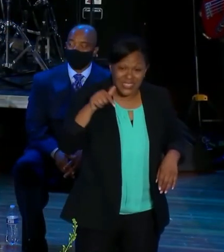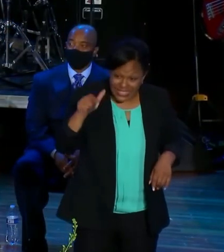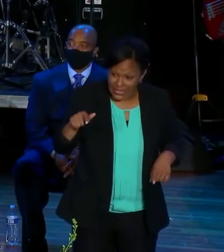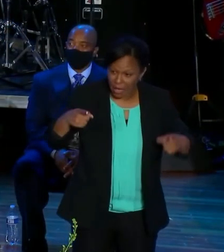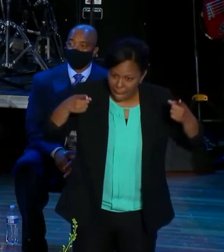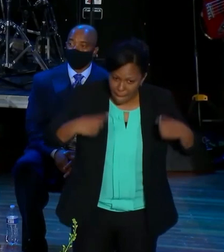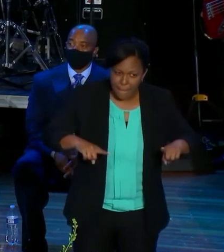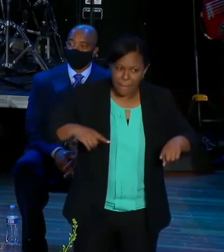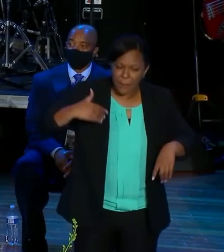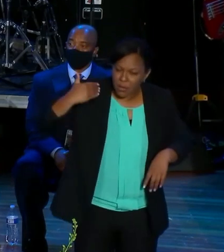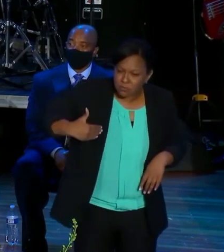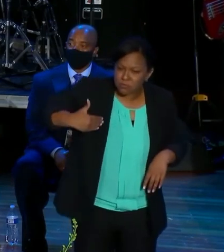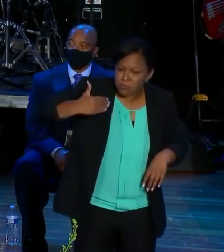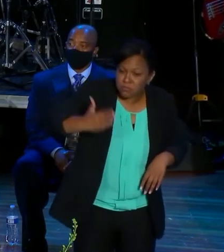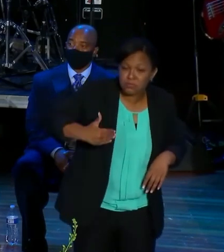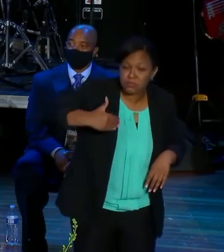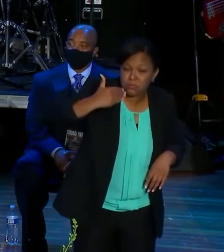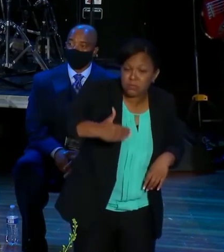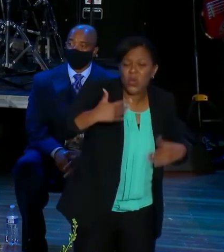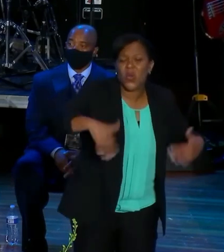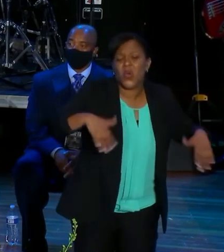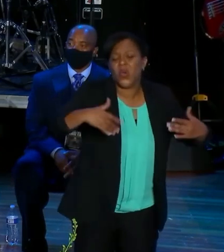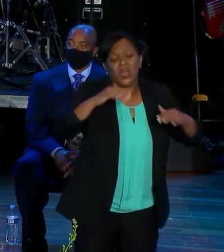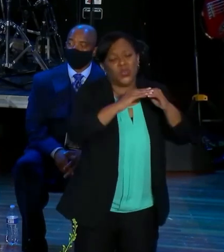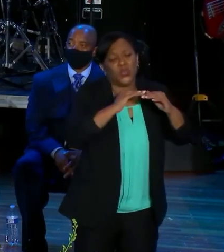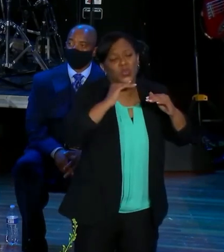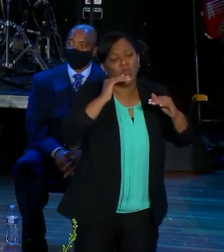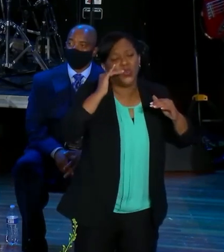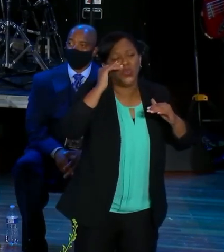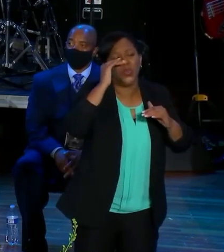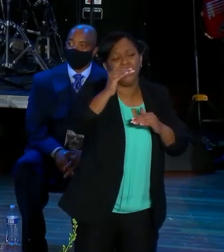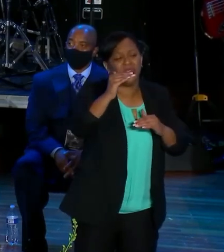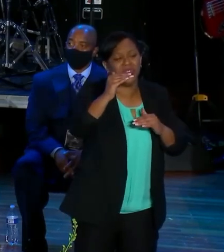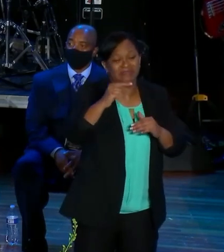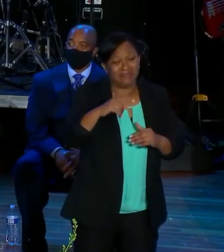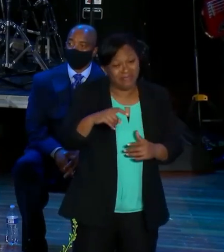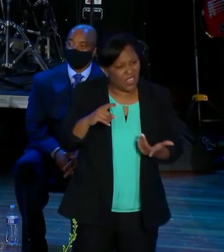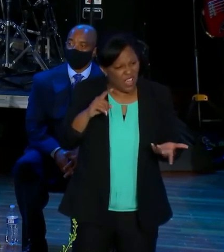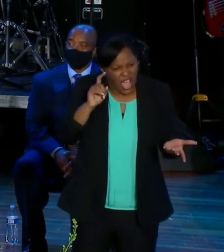Låt mig tillmötesgå dem av er som enligt traditionen behöver ett bibelord